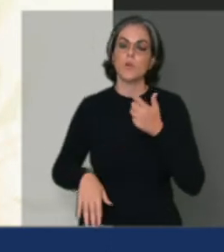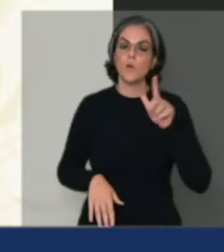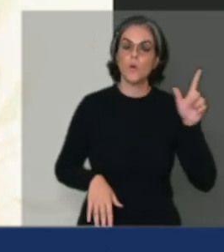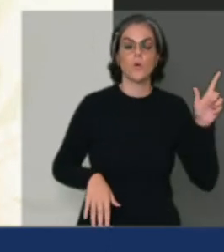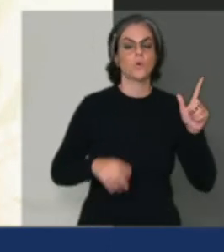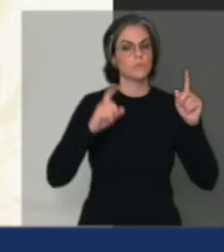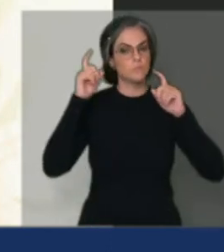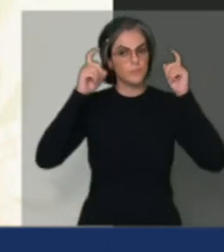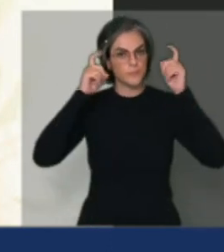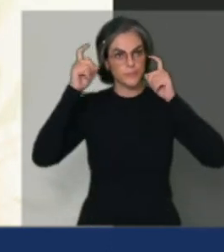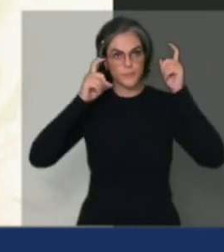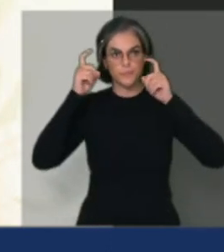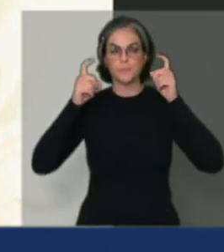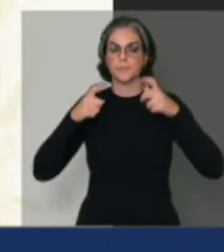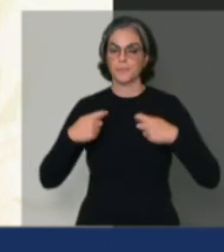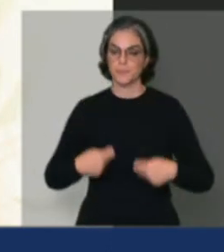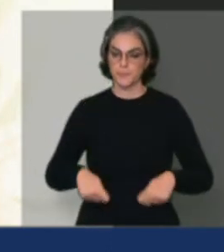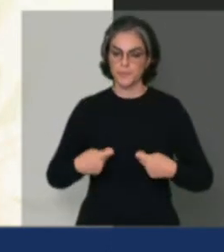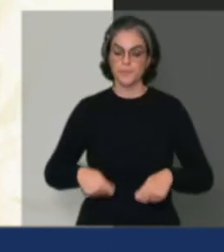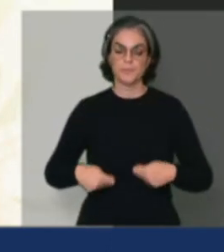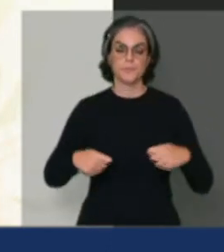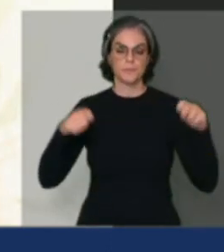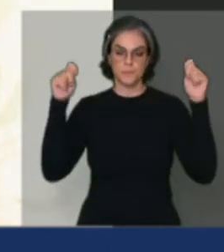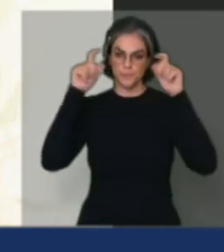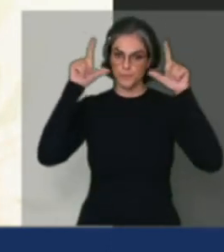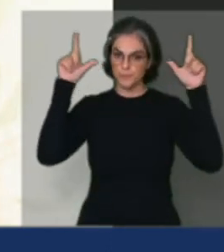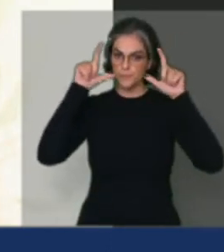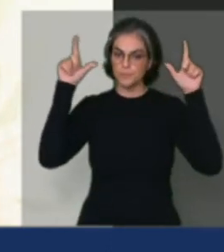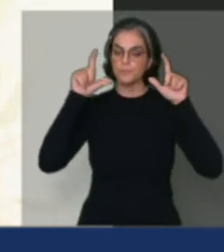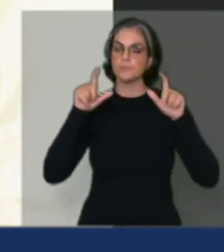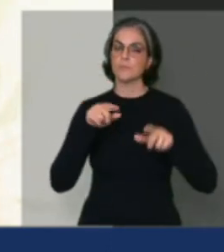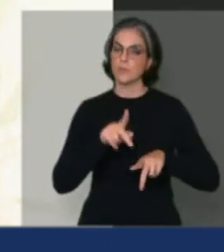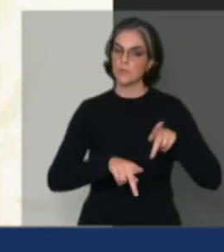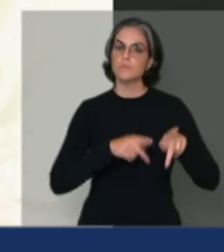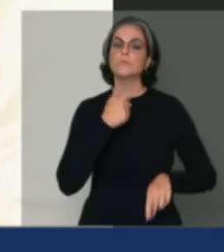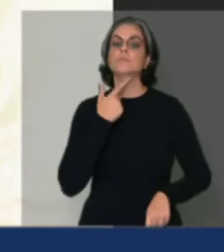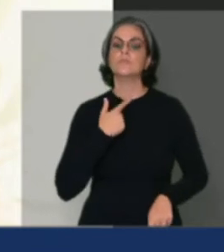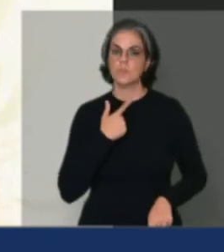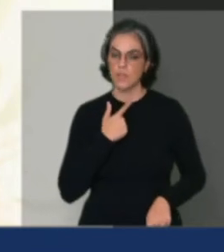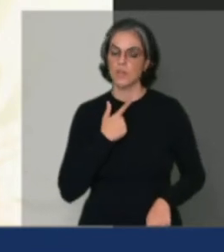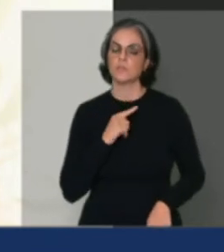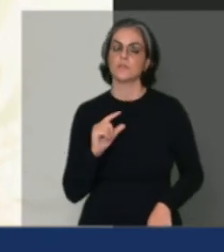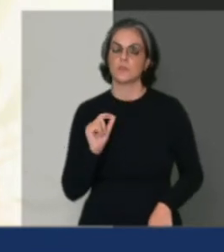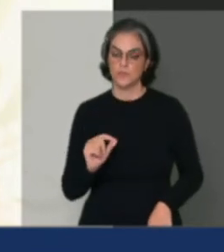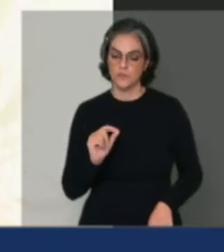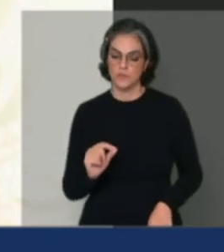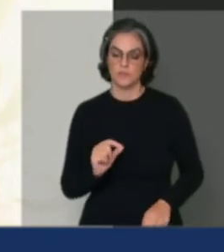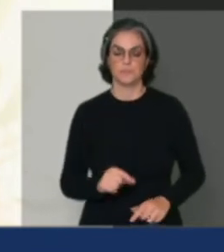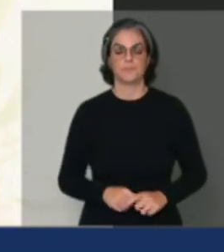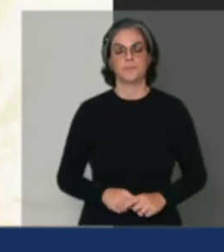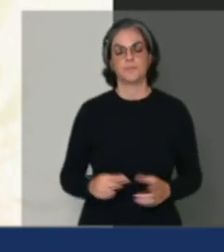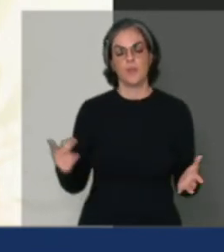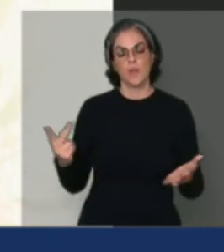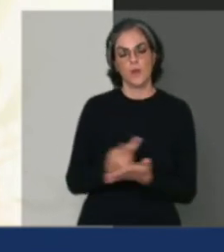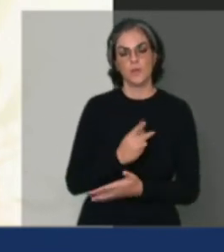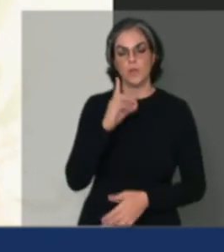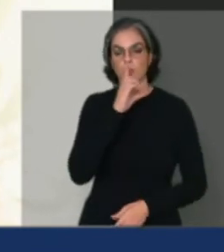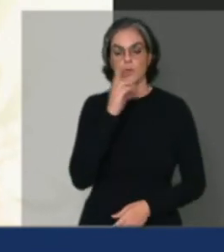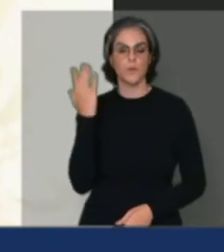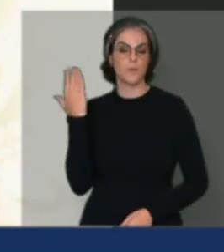PRECISA SIM, ATENDER AS VOZES DAS RUAS, É EXATAMENTE O QUE ACONTECEU NESTE ÚLTIMO DOMINGO, PRIMEIRO DE AGOSTO, QUANDO A POPULAÇÃO